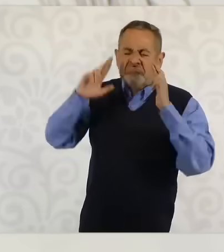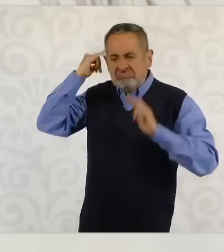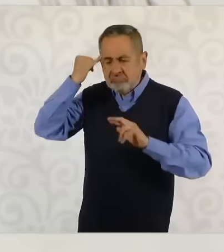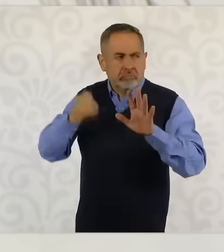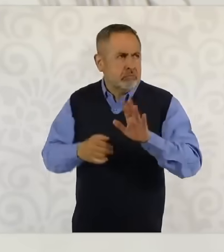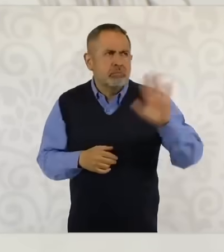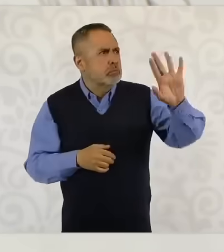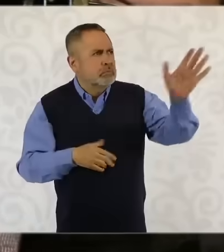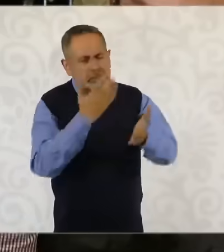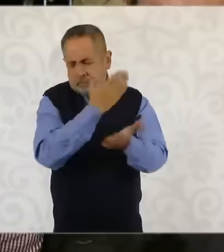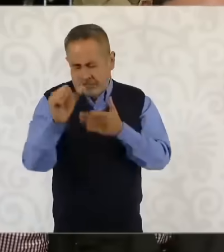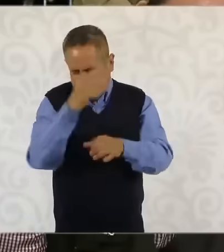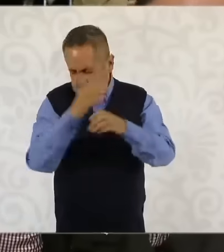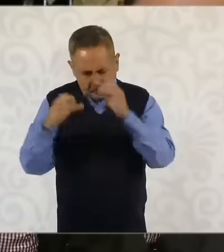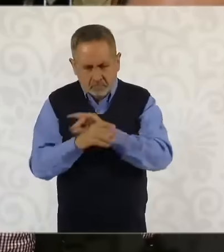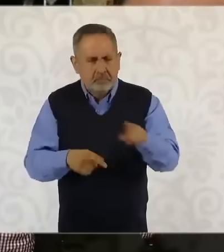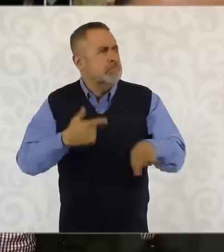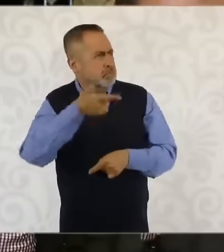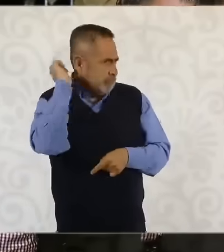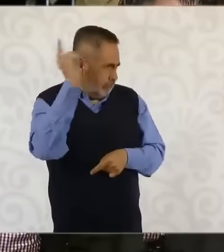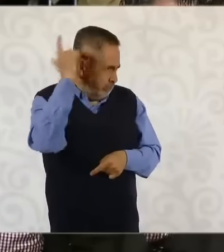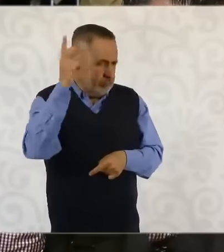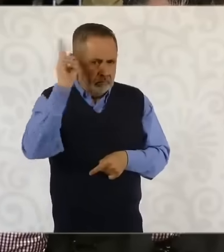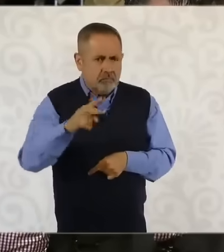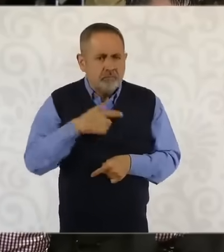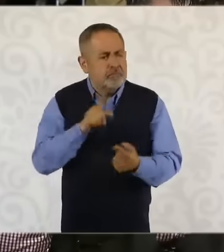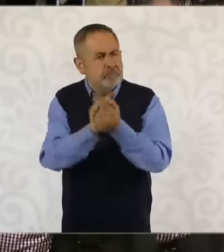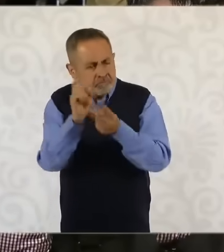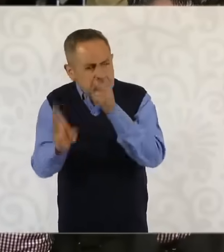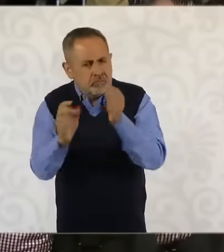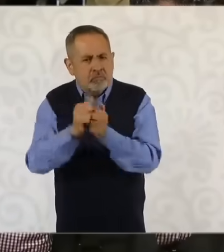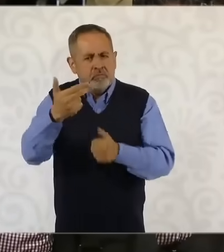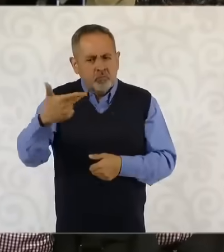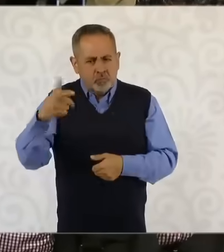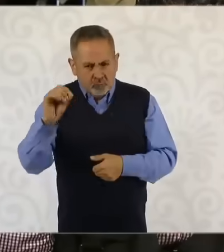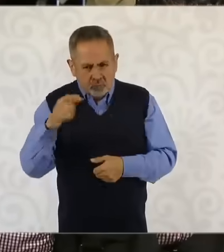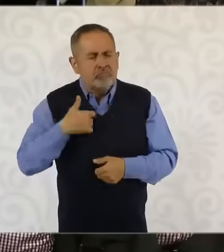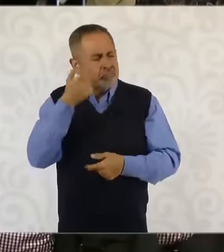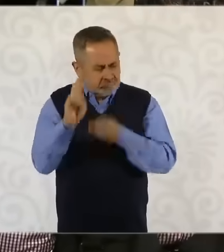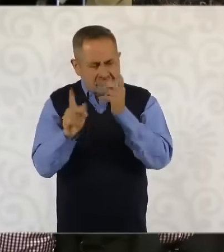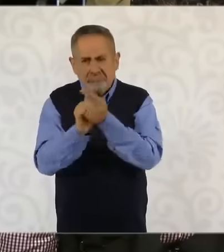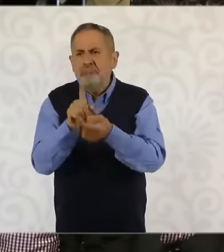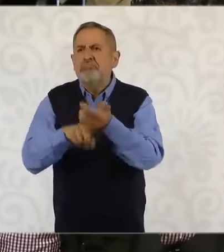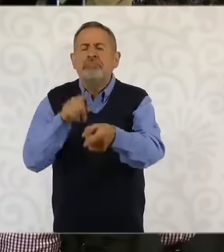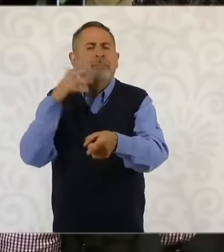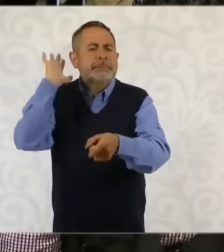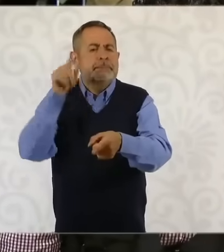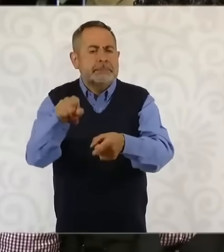eso es otra cosa presidenta ojalá él De verdad yo he tratado a Hugo lo traté en el en cuando en el